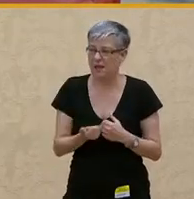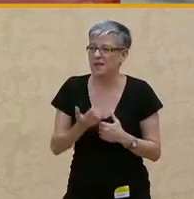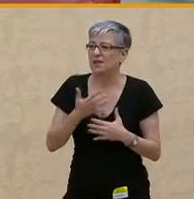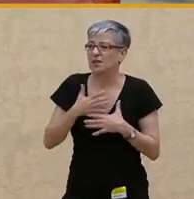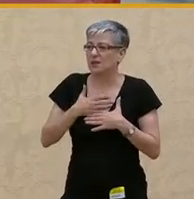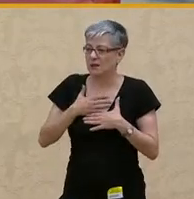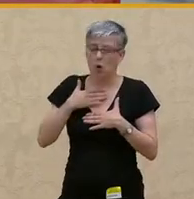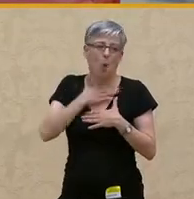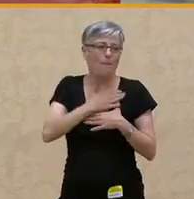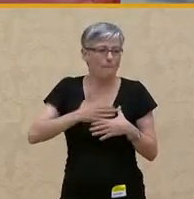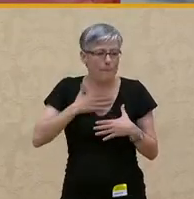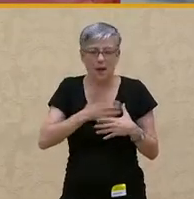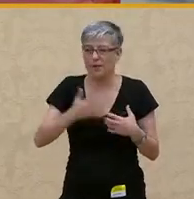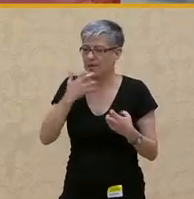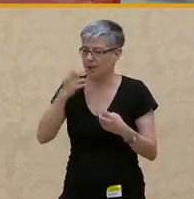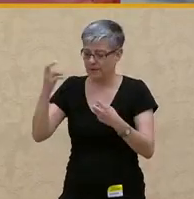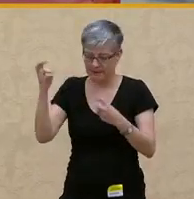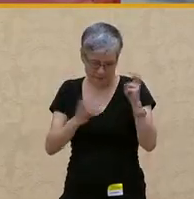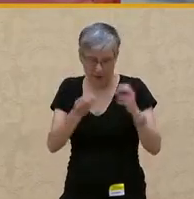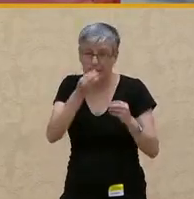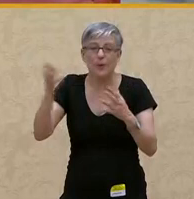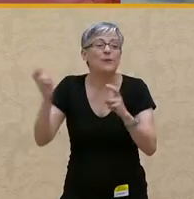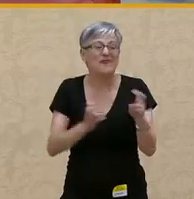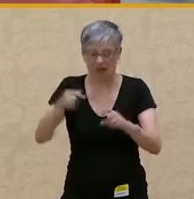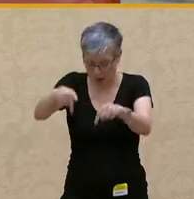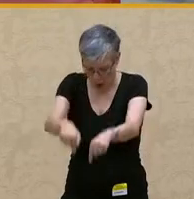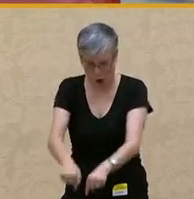poder estar aquí, bienvenidas y bienvenidos a esta casa, es un placer siempre poder